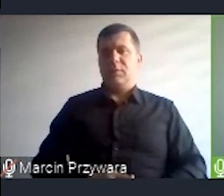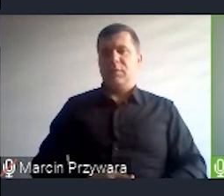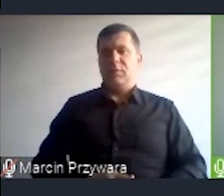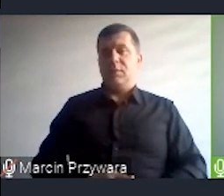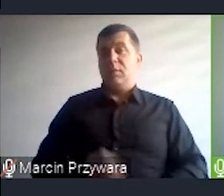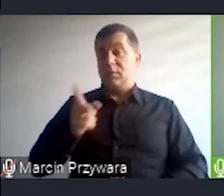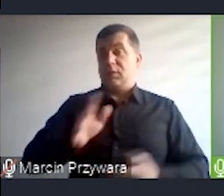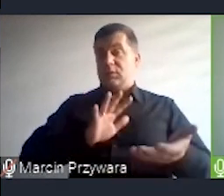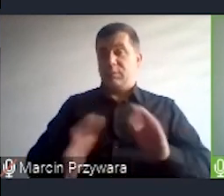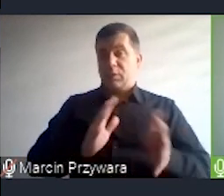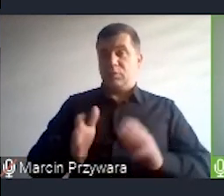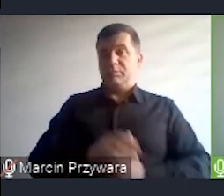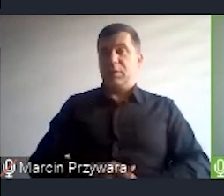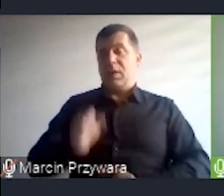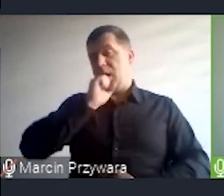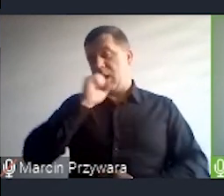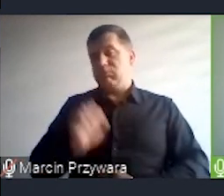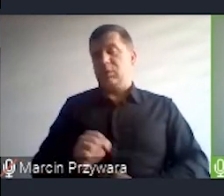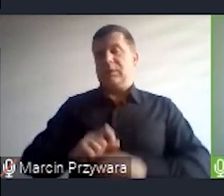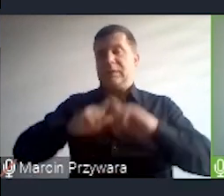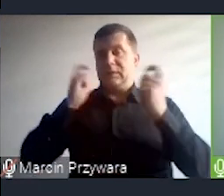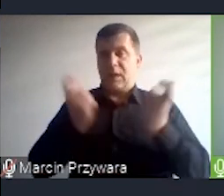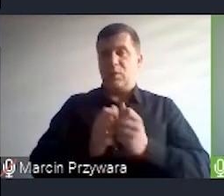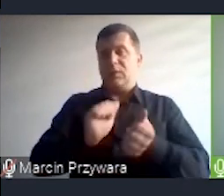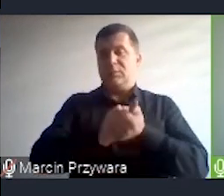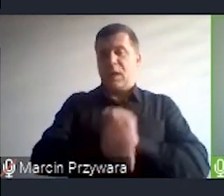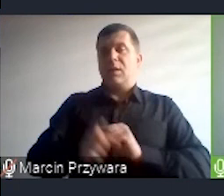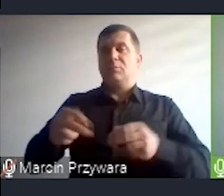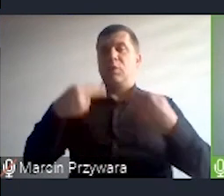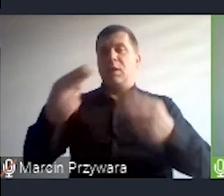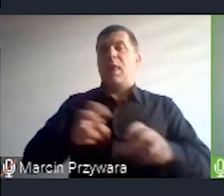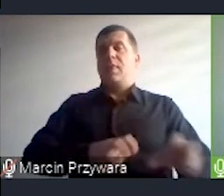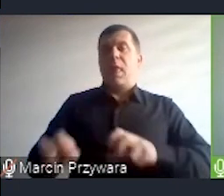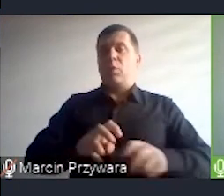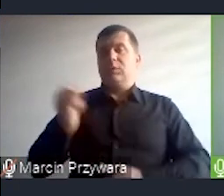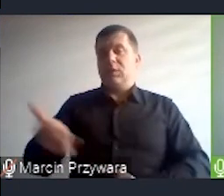Tym sposobem absolutnie całkowicie zmieniliście przeznaczenie i naruszacie trwałość.